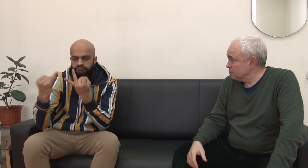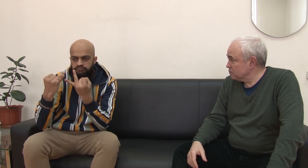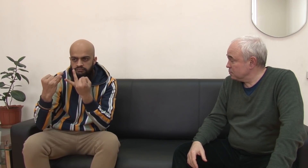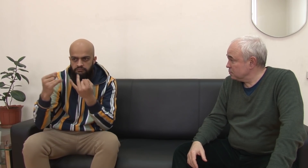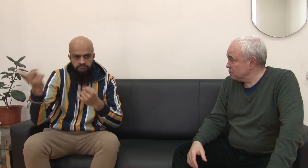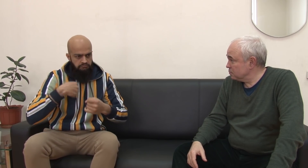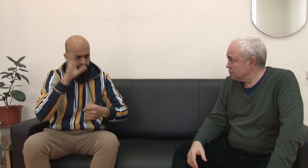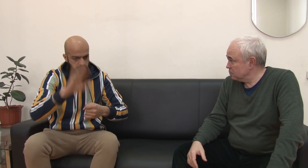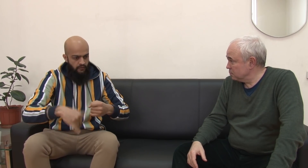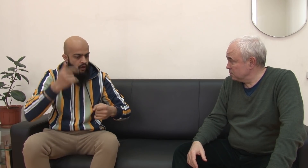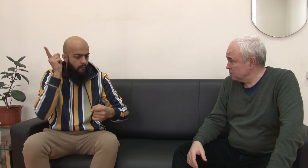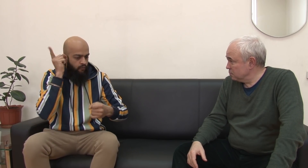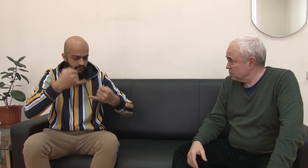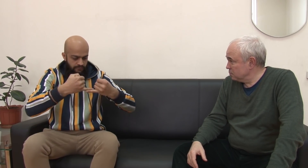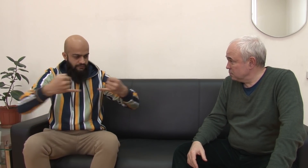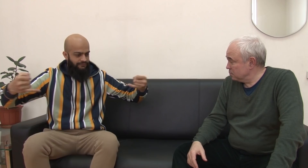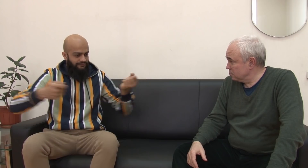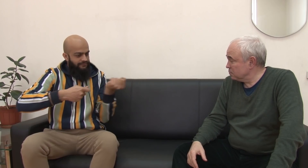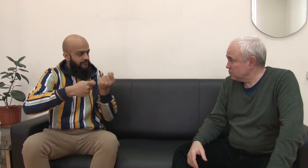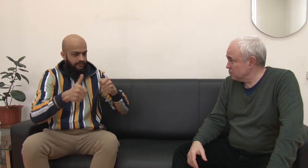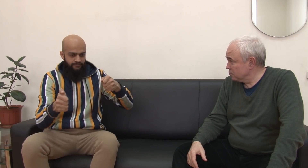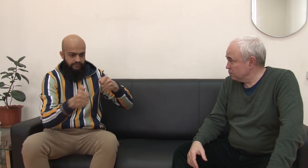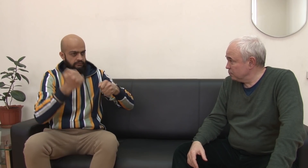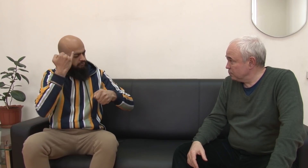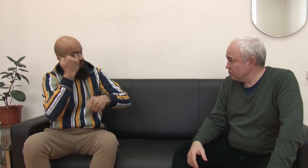И в общении с ними сообразил, что можно продавать огнеупорный кабель для мобильных телефонов.